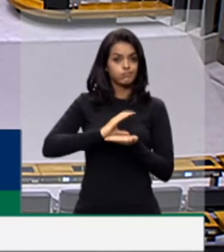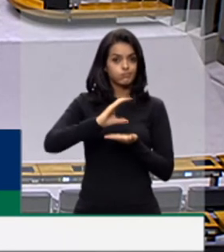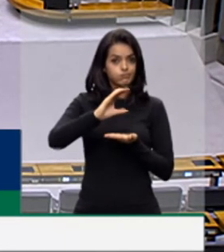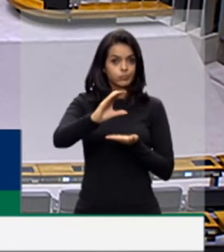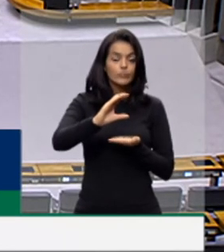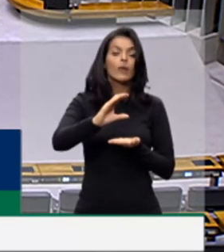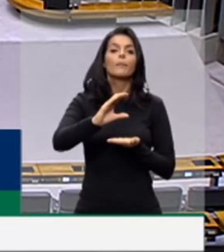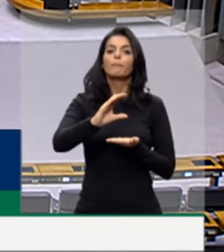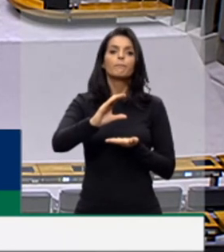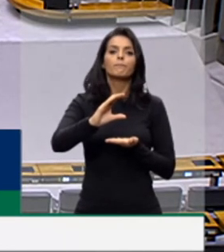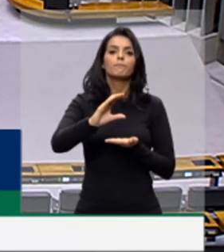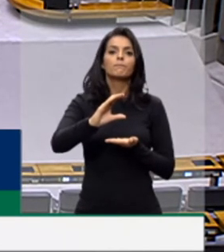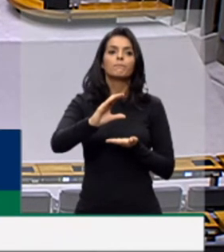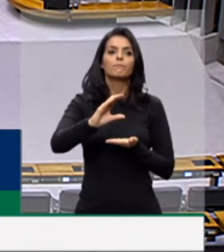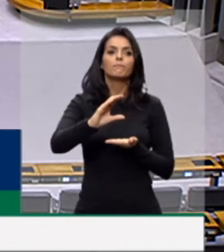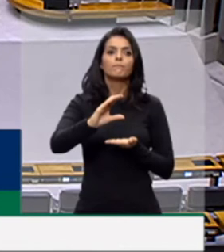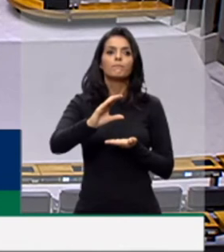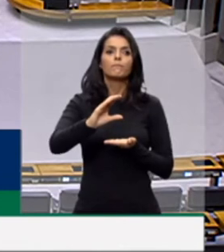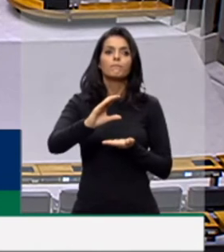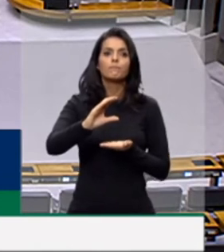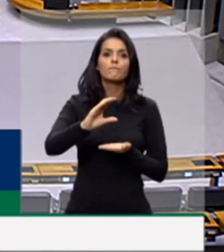EFICIÊNCIA ENERGÉTICA, A IDEIA É QUE OS RECURSOS SEJAM